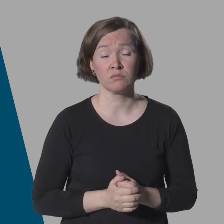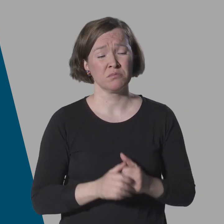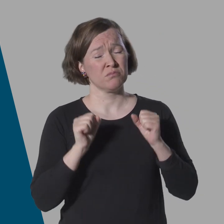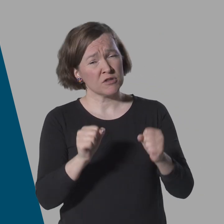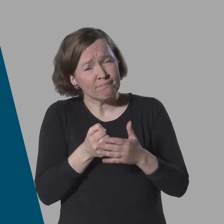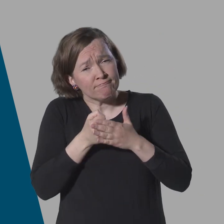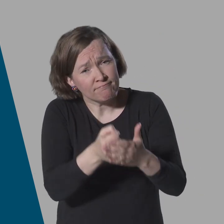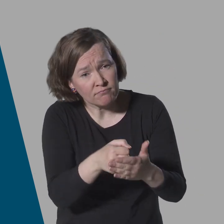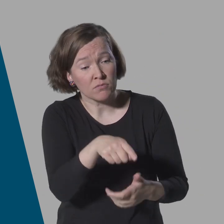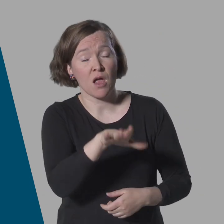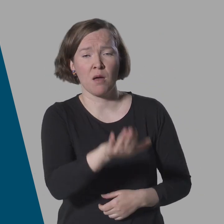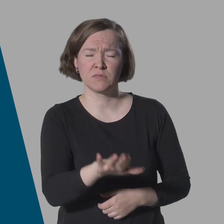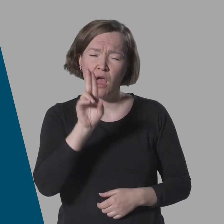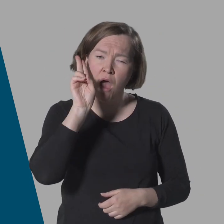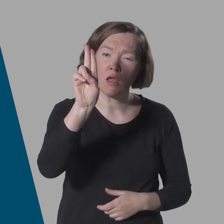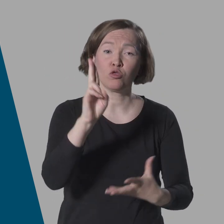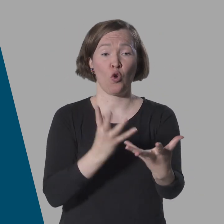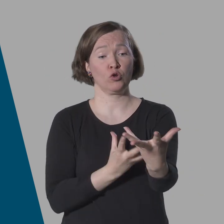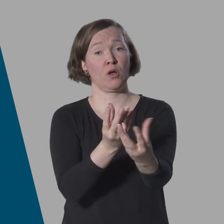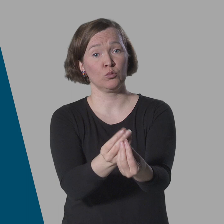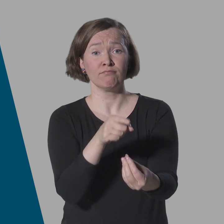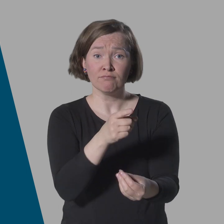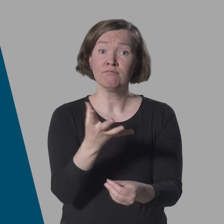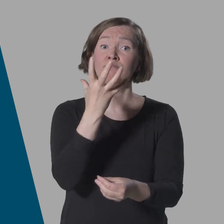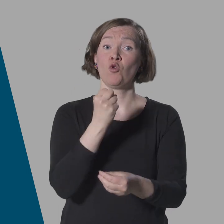Lasten aito osallisuus täytyy turvata antamalla heidän käyttää viittomakieltä -